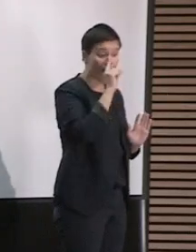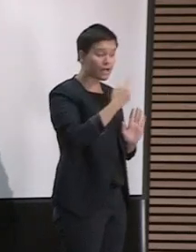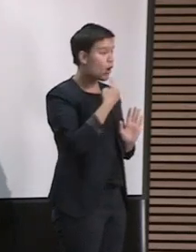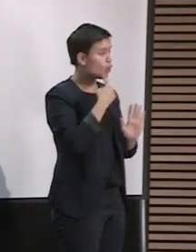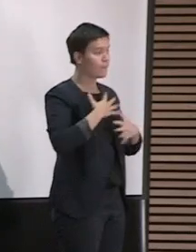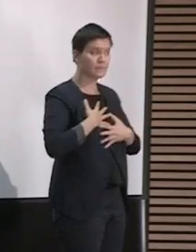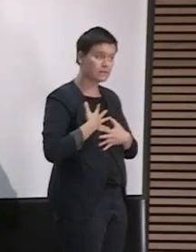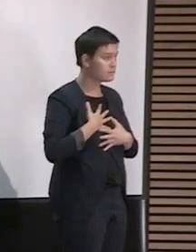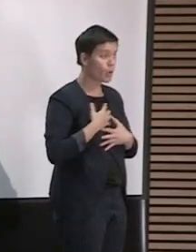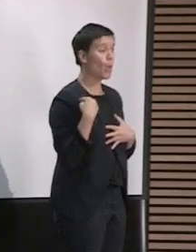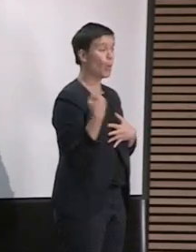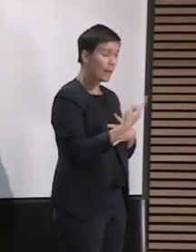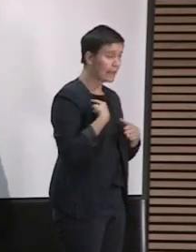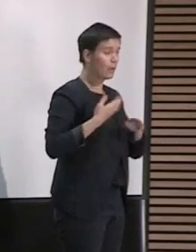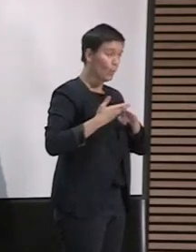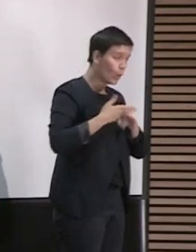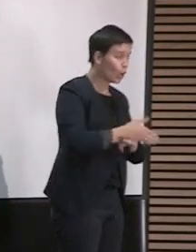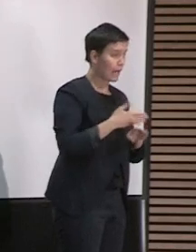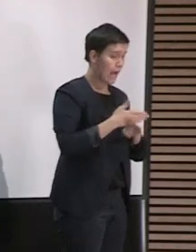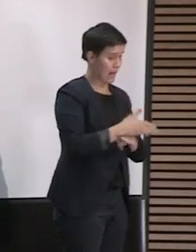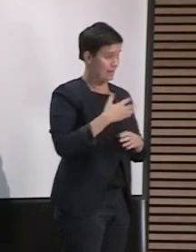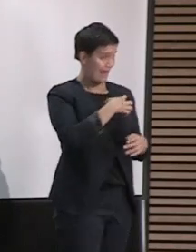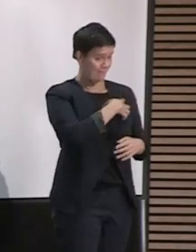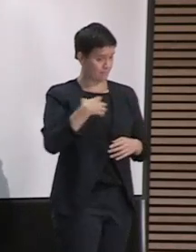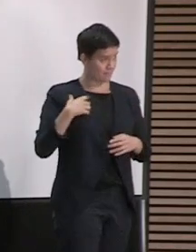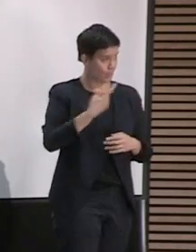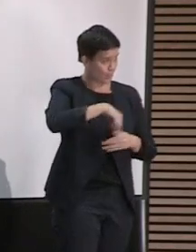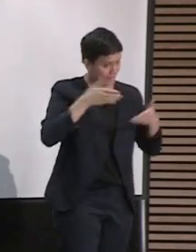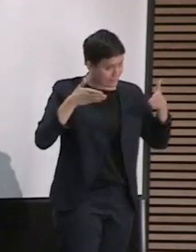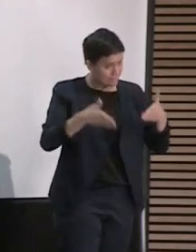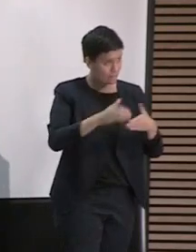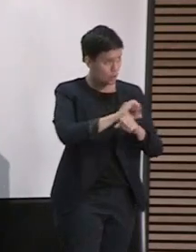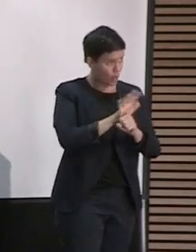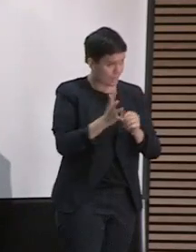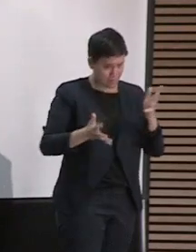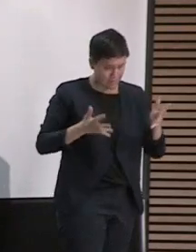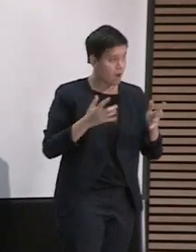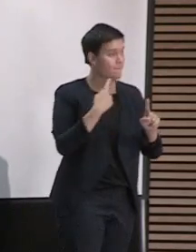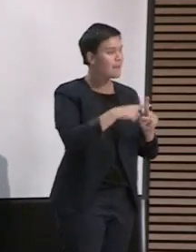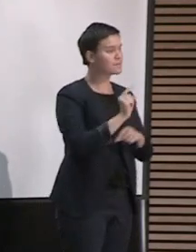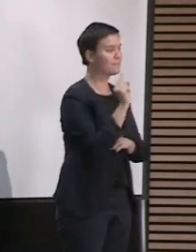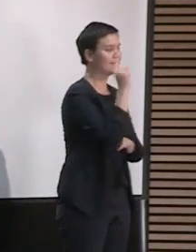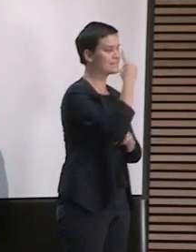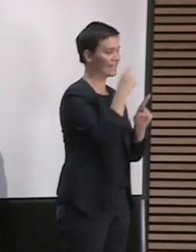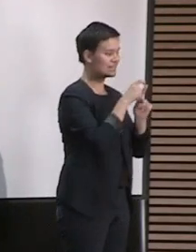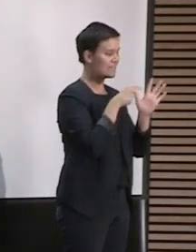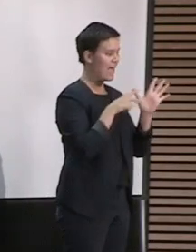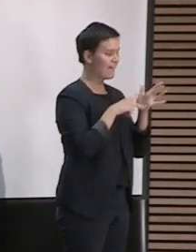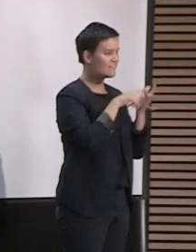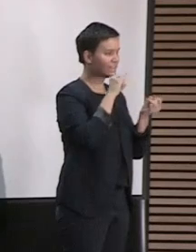tupato rawa aku korero. Ka nui